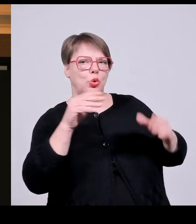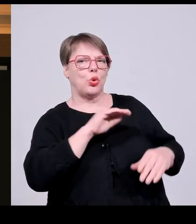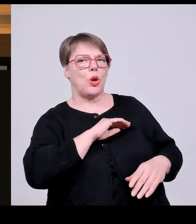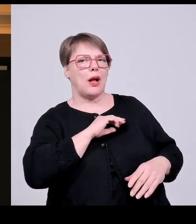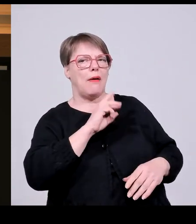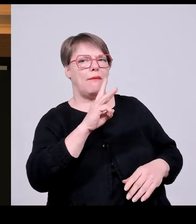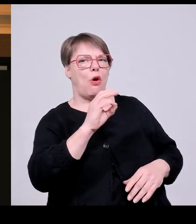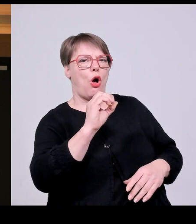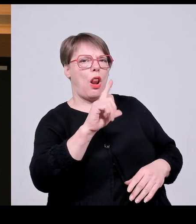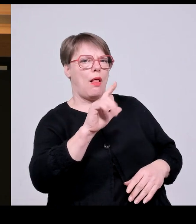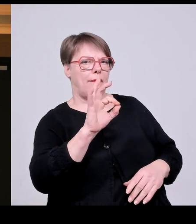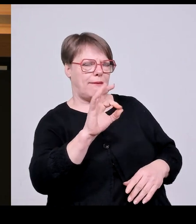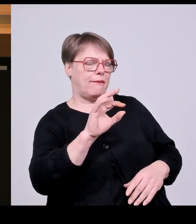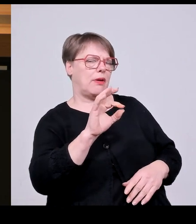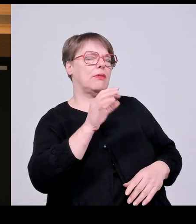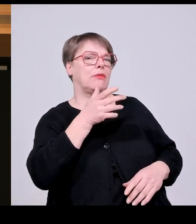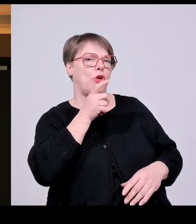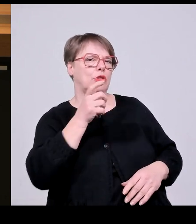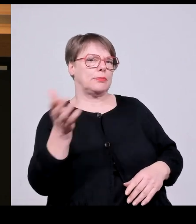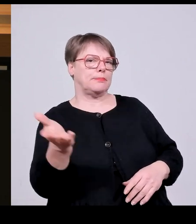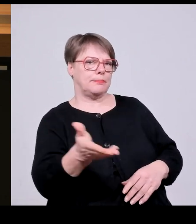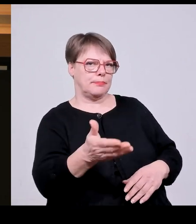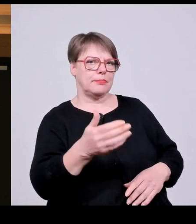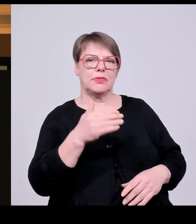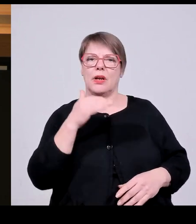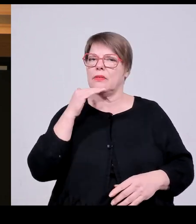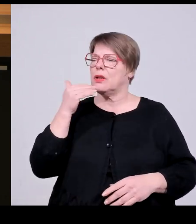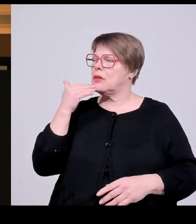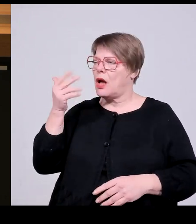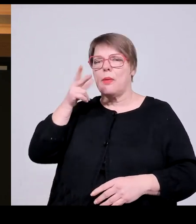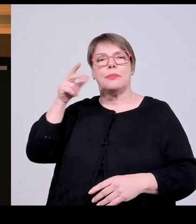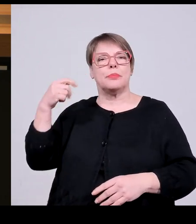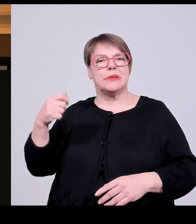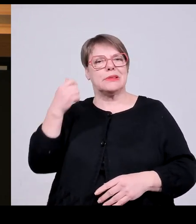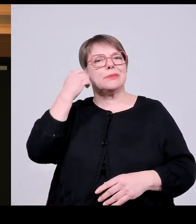mit dem Titel: " Planung und Genehmigung von Energie Infrastruktur beschleunigen" vo.